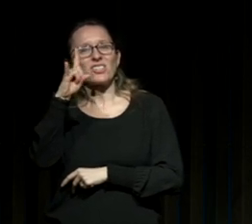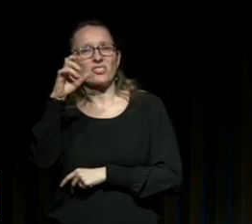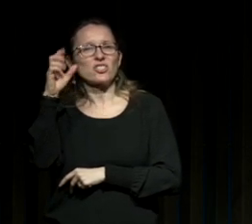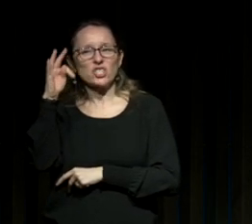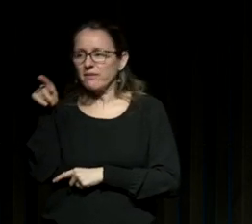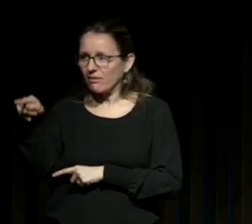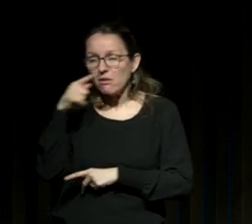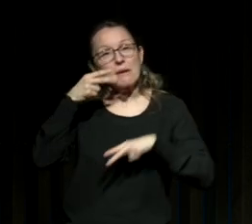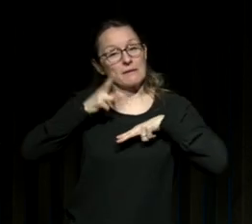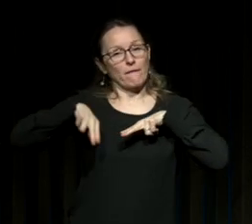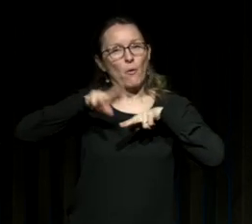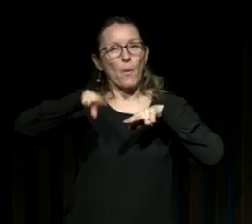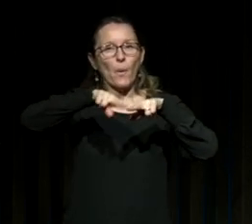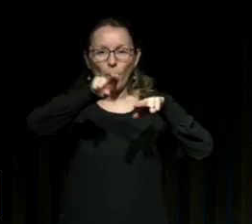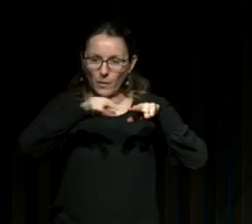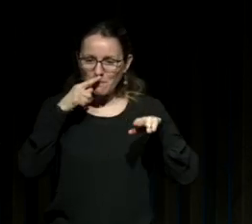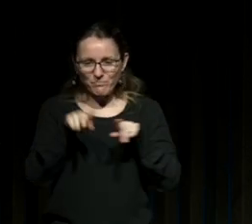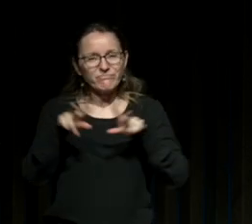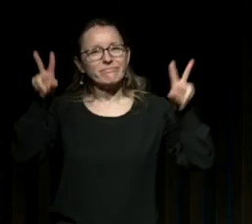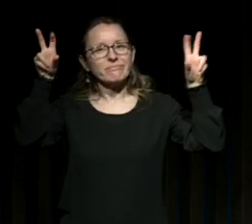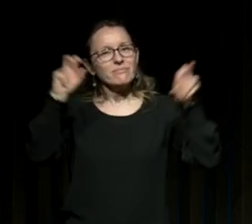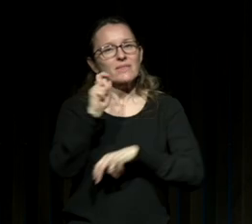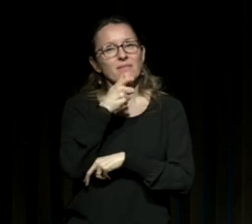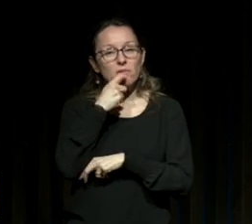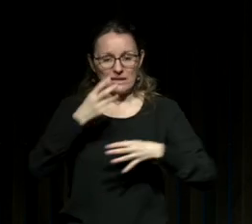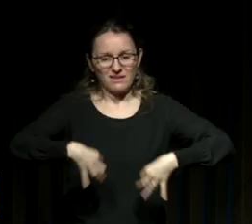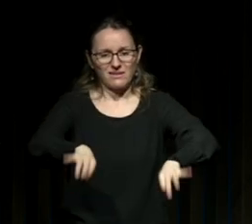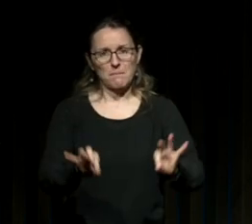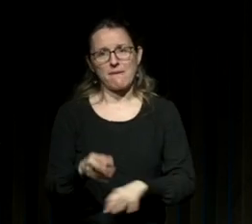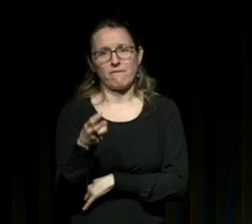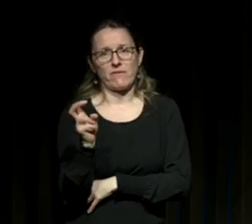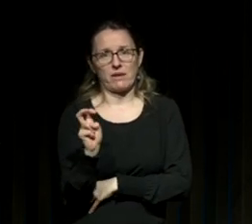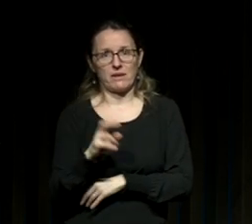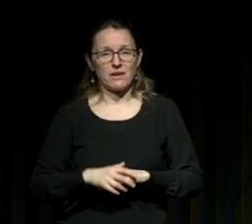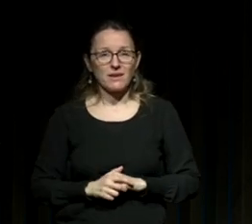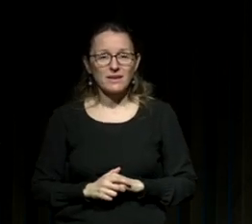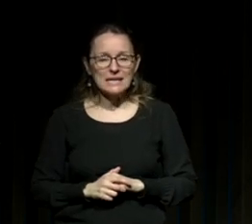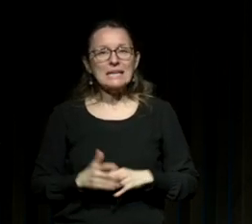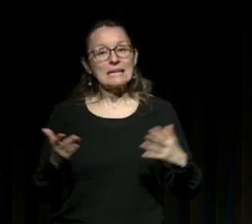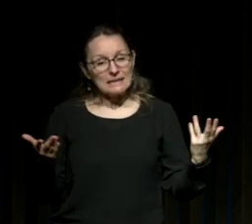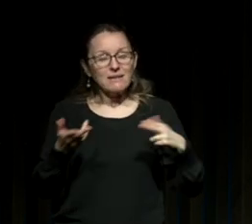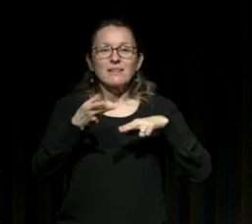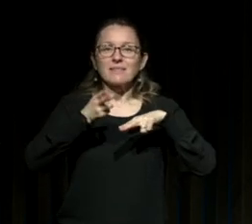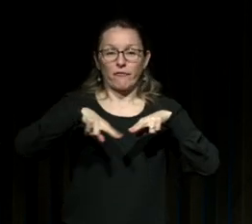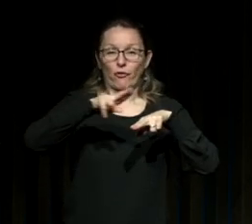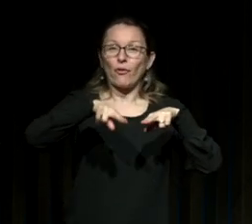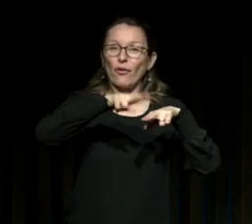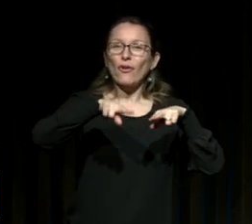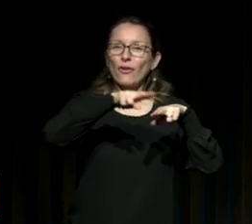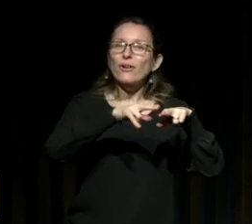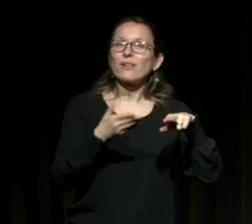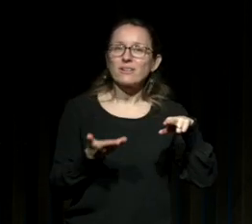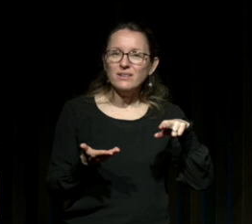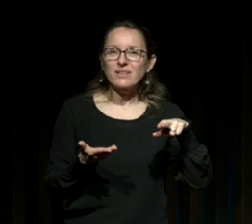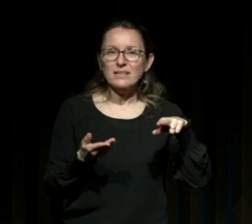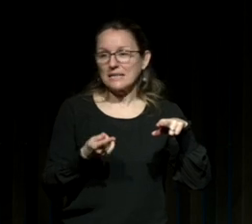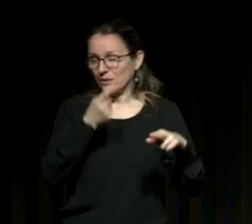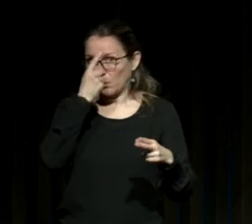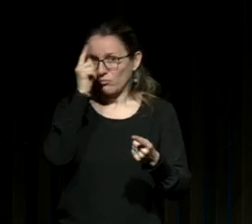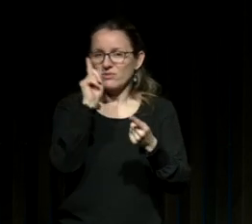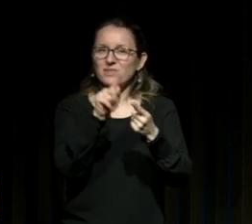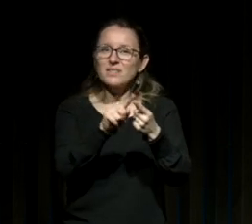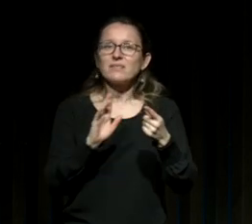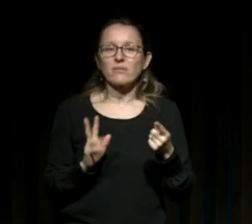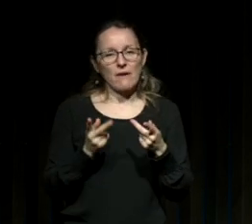le tapis vert et cette rénovation associé à la fois un désenclavement de la ville pour